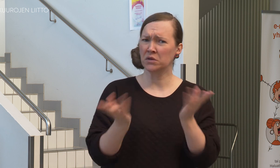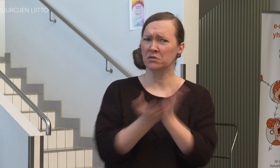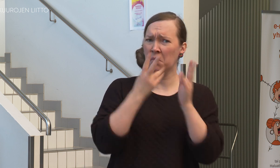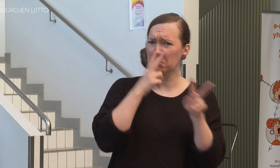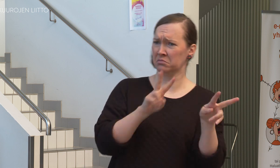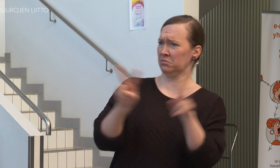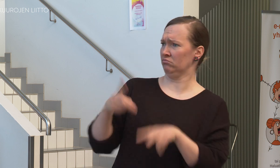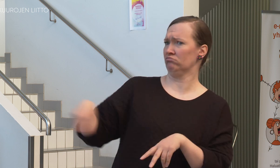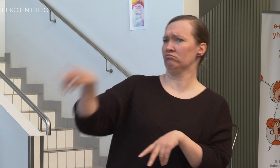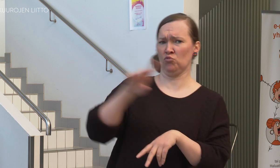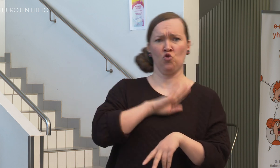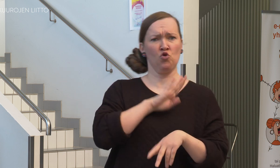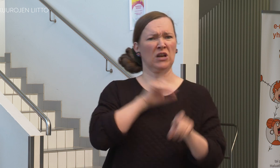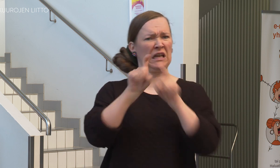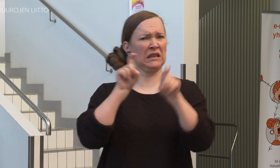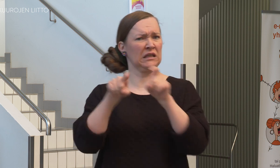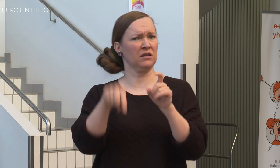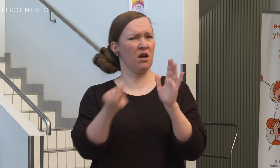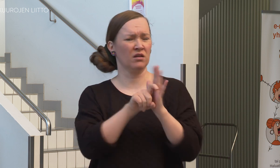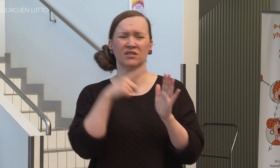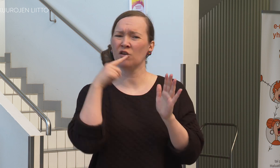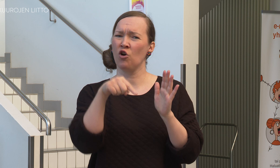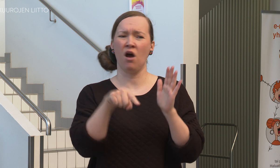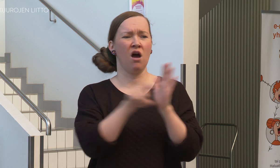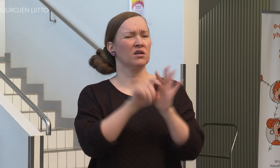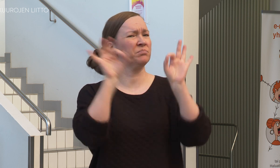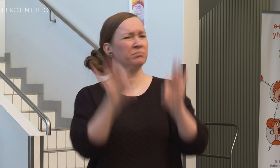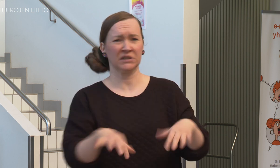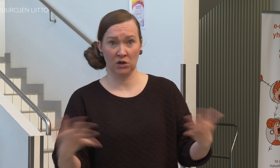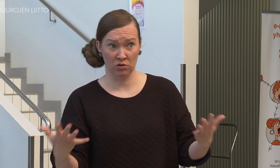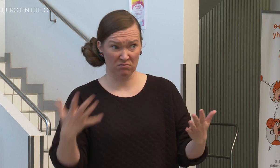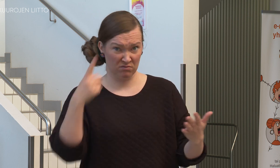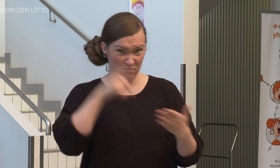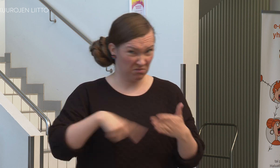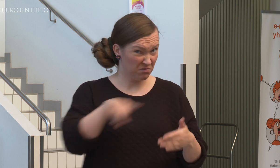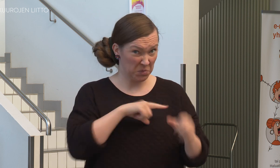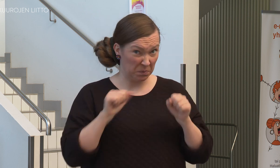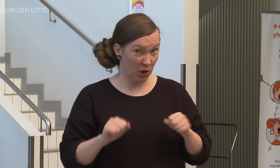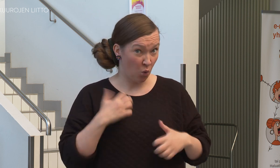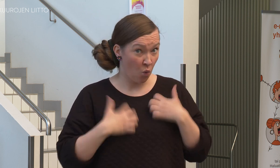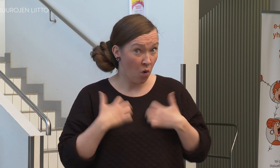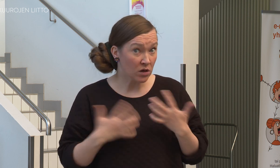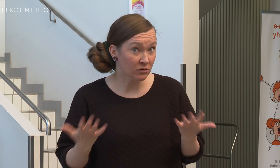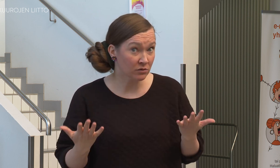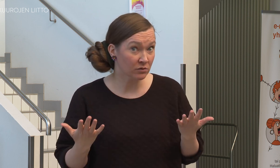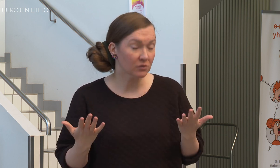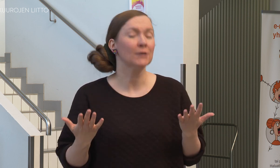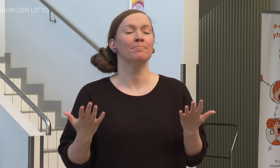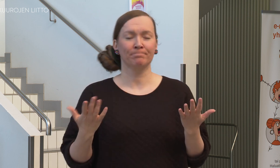Samalla lakia kuitenkin kritisoidaan, eikä sitä pidetä hyvänä. Pitääkö meidän olla huolissamme?